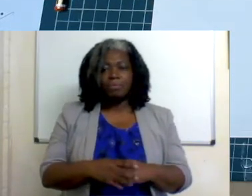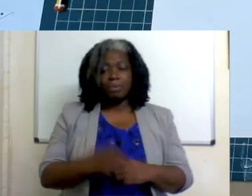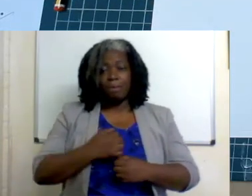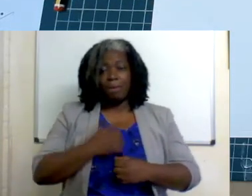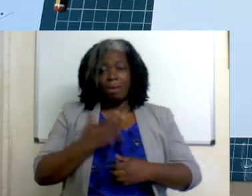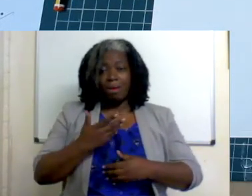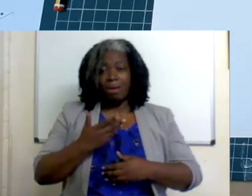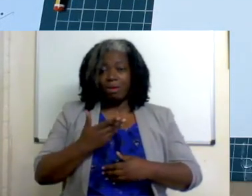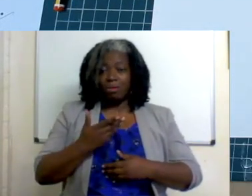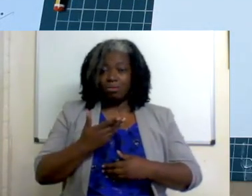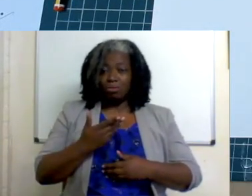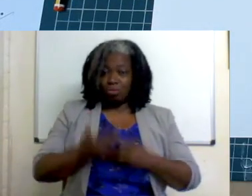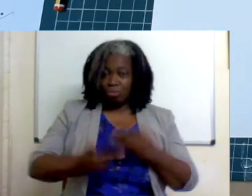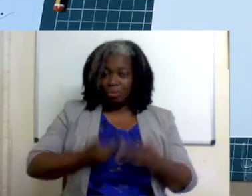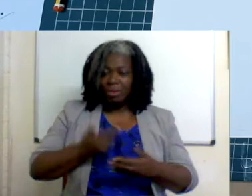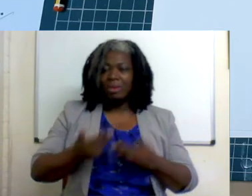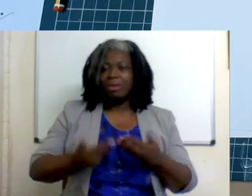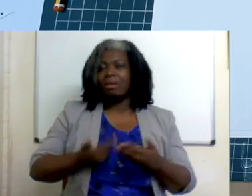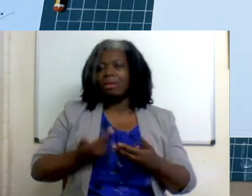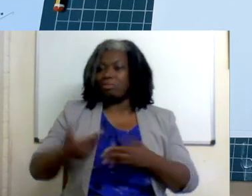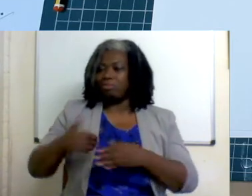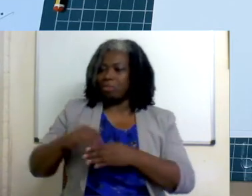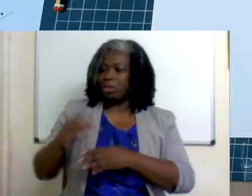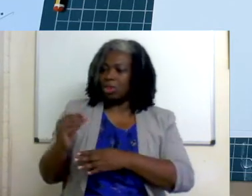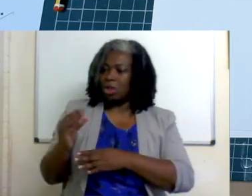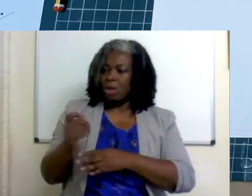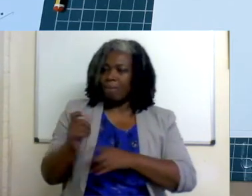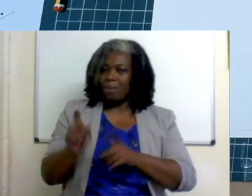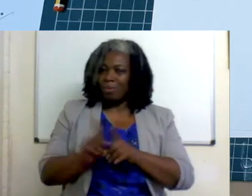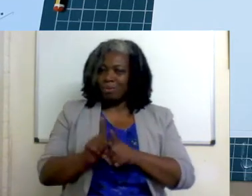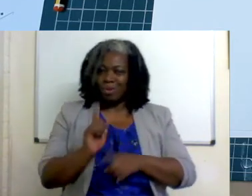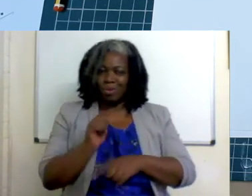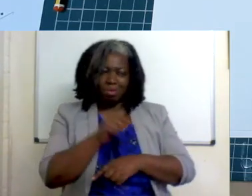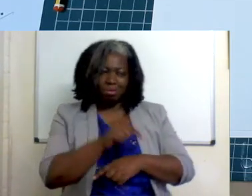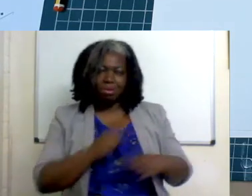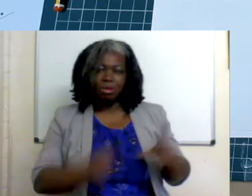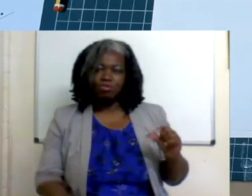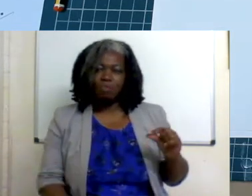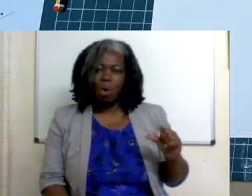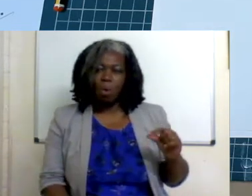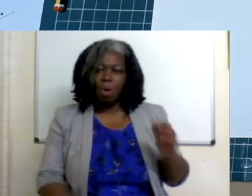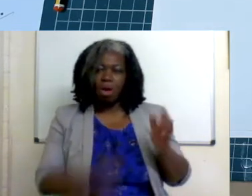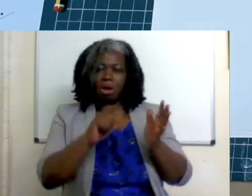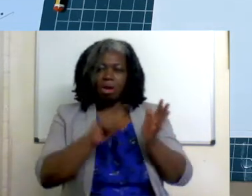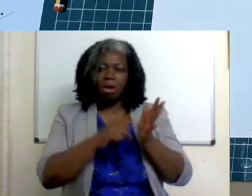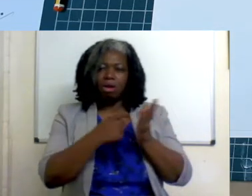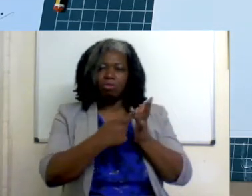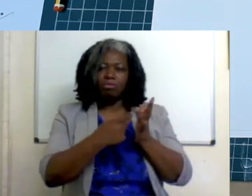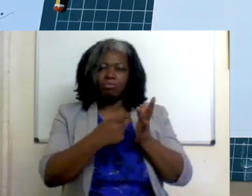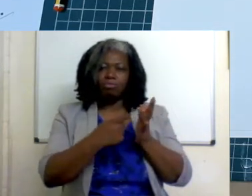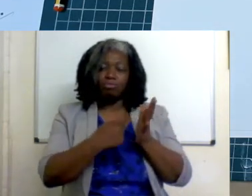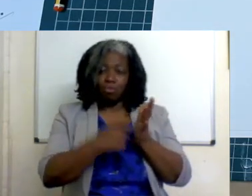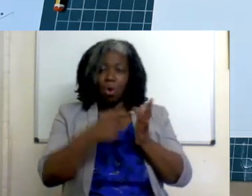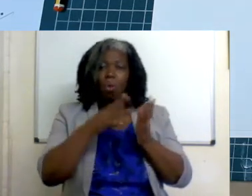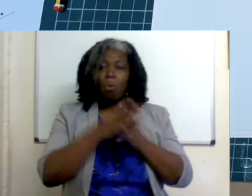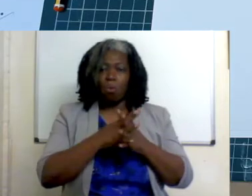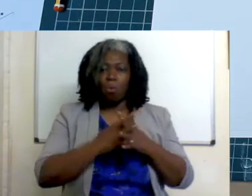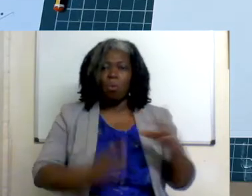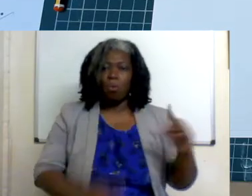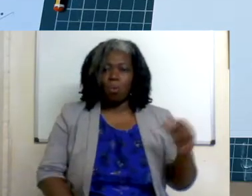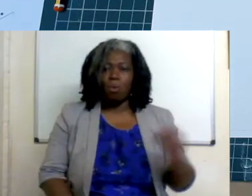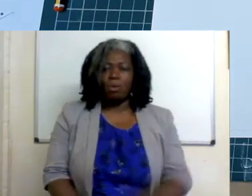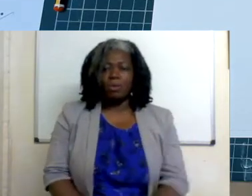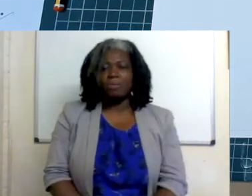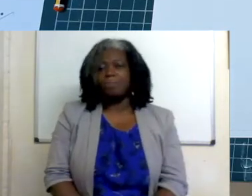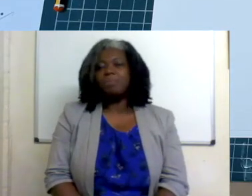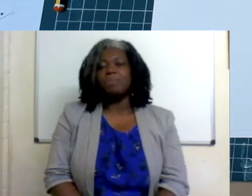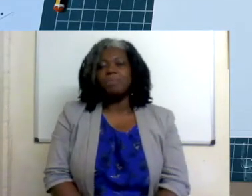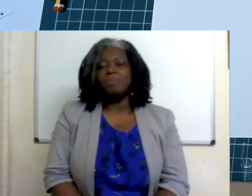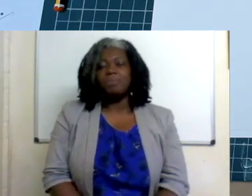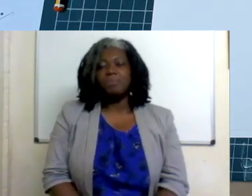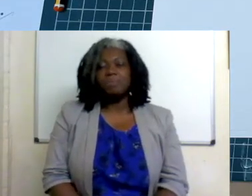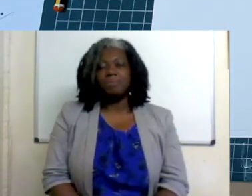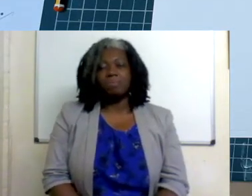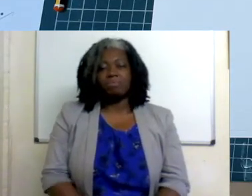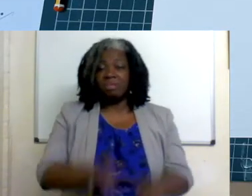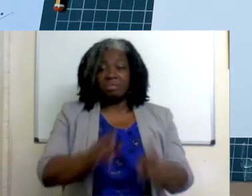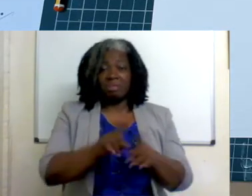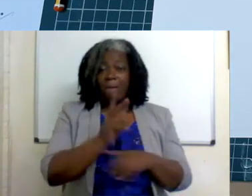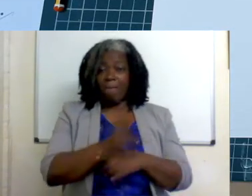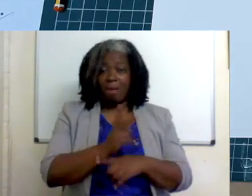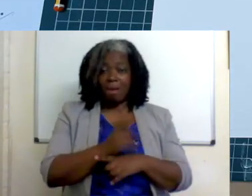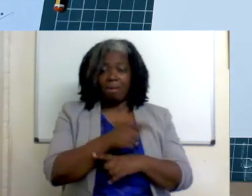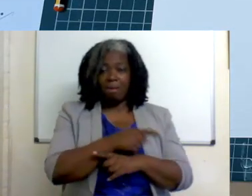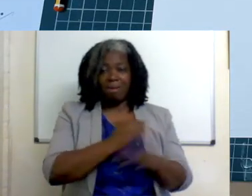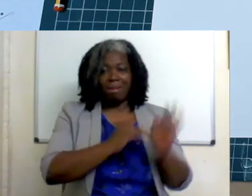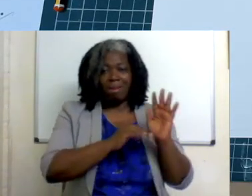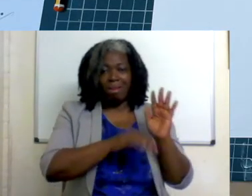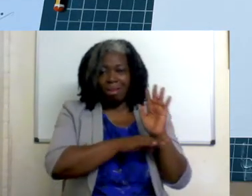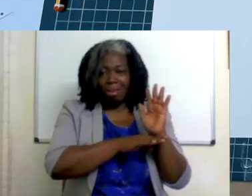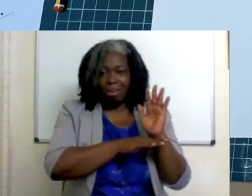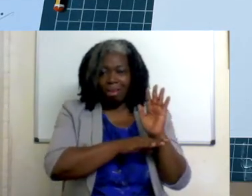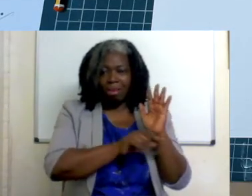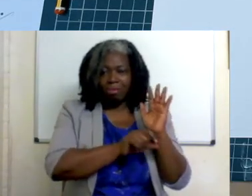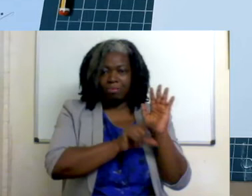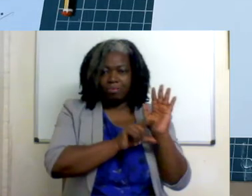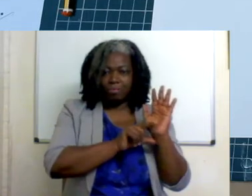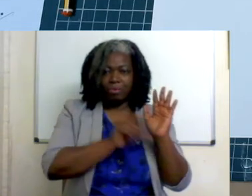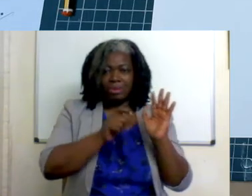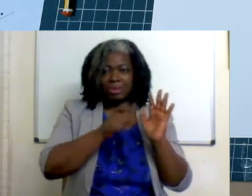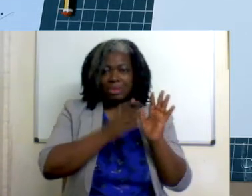kachnu, a take zahrnuje vranu. Zase Ten samy princip. Nechal